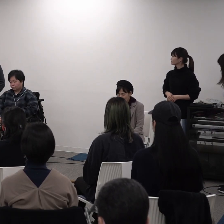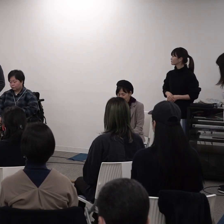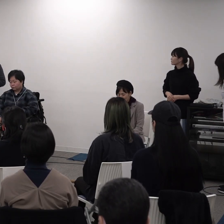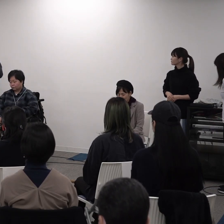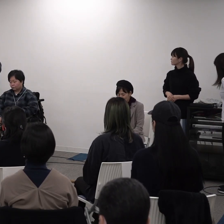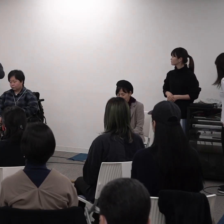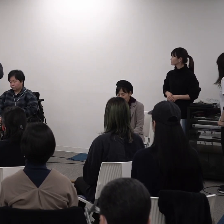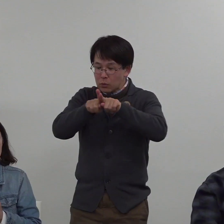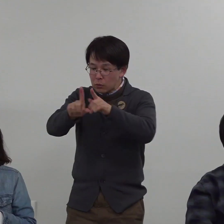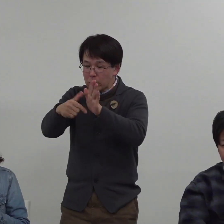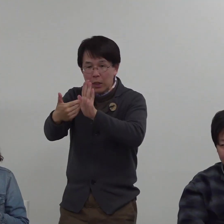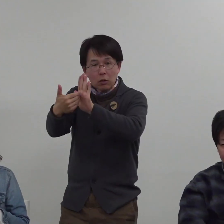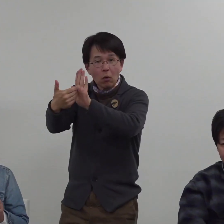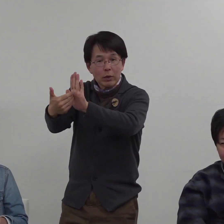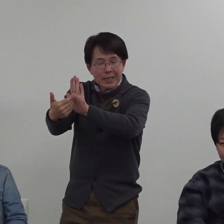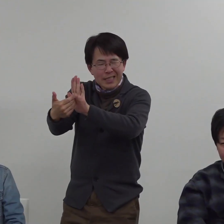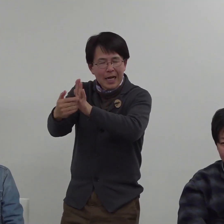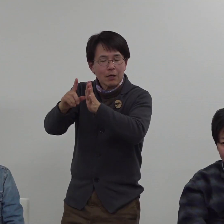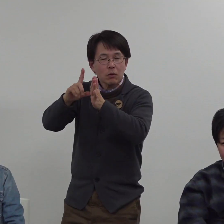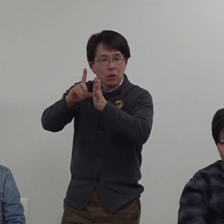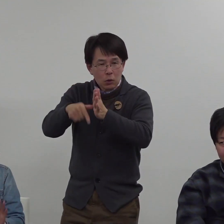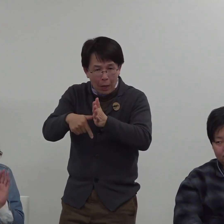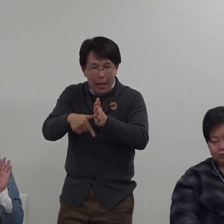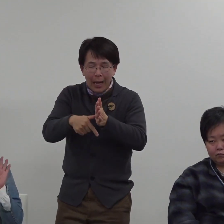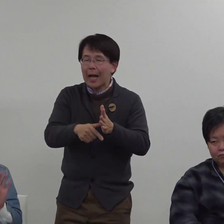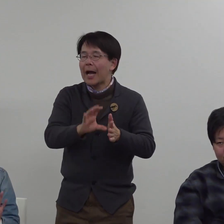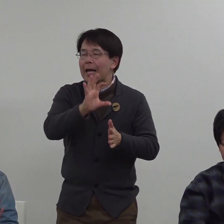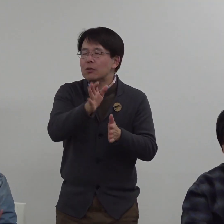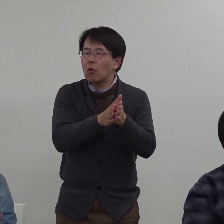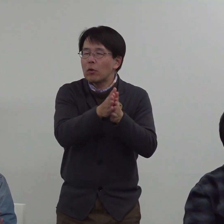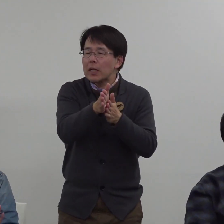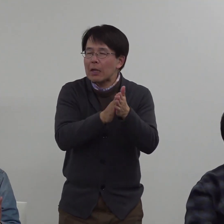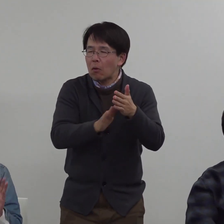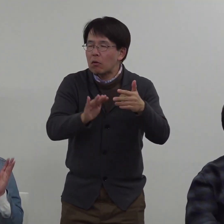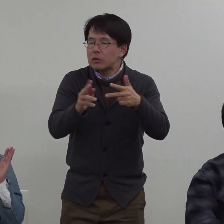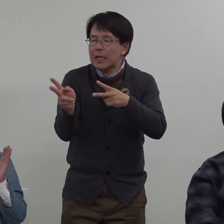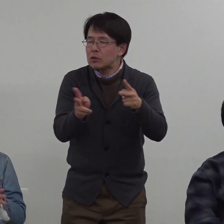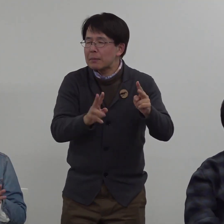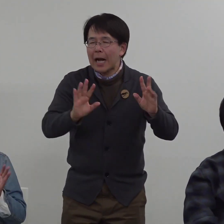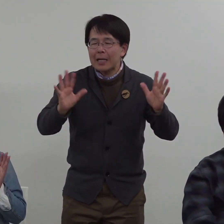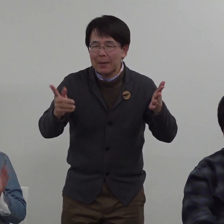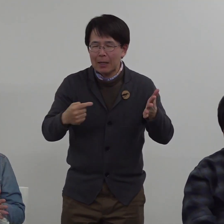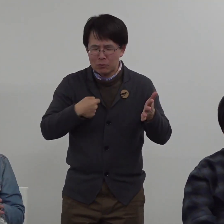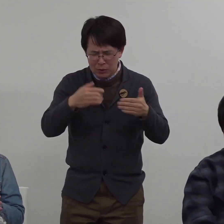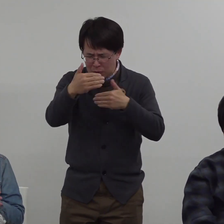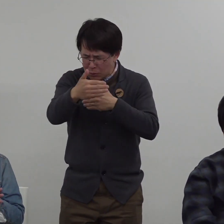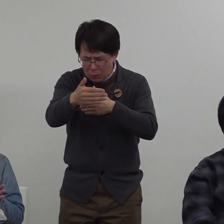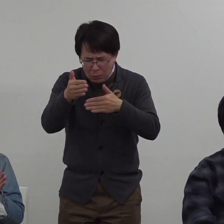例えば補助犬用のトイレなどの設備がないから駄目ですとかうちは狭いので駄目ですっていうふうに